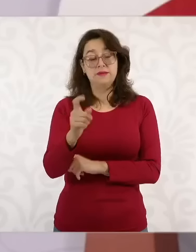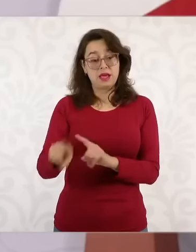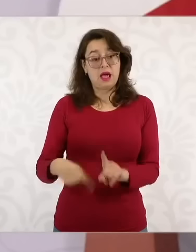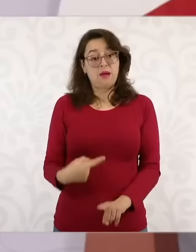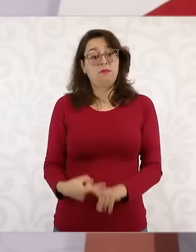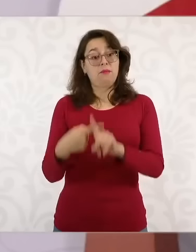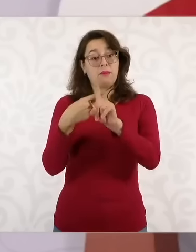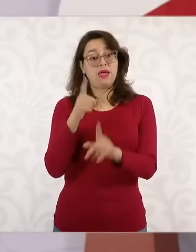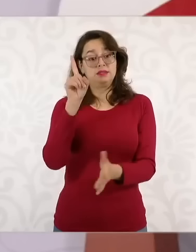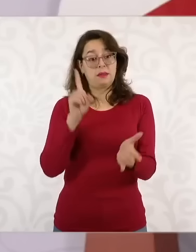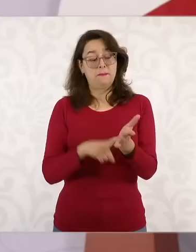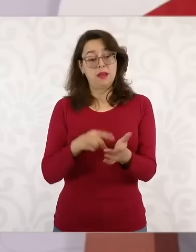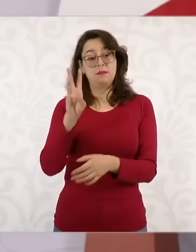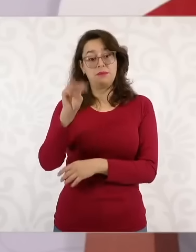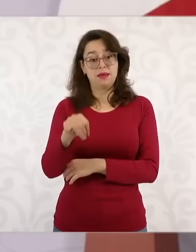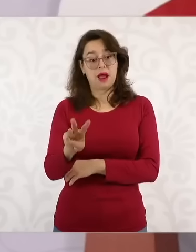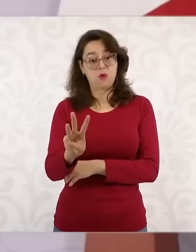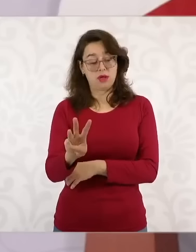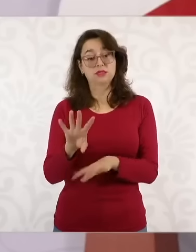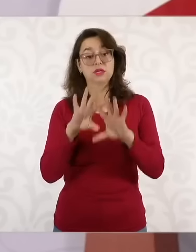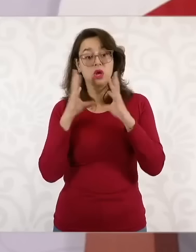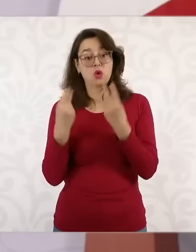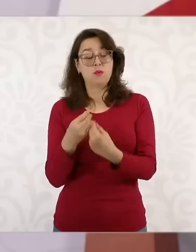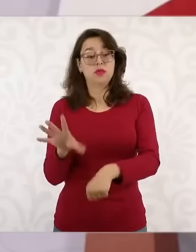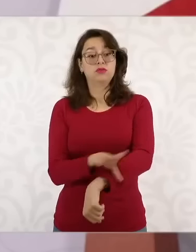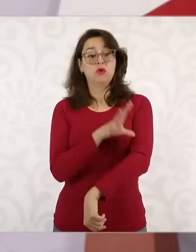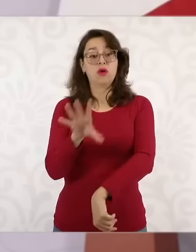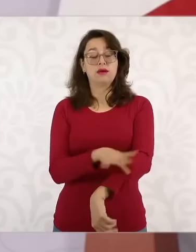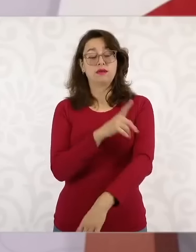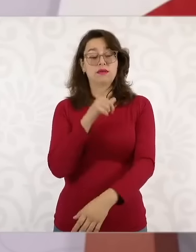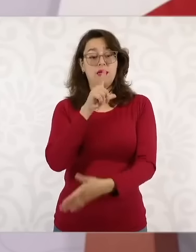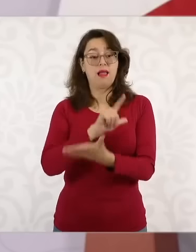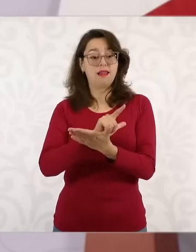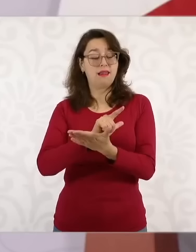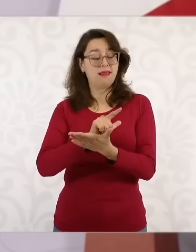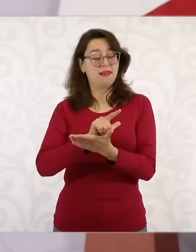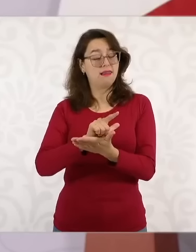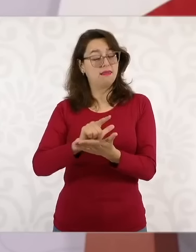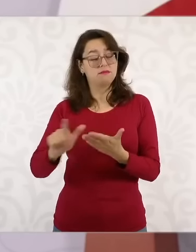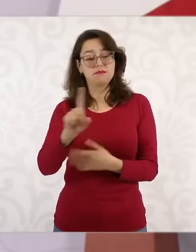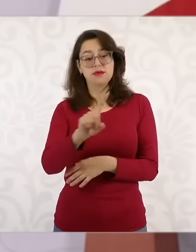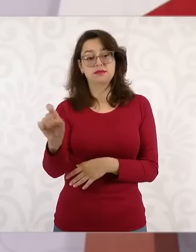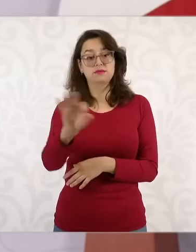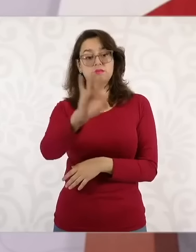de generación, ahí sí ya de energía completamente renovable y limpia de la CFE. Y en proceso de